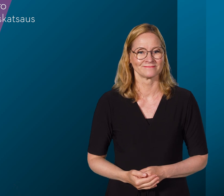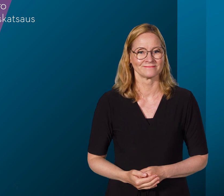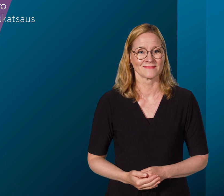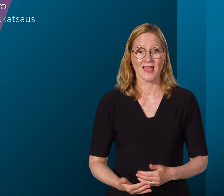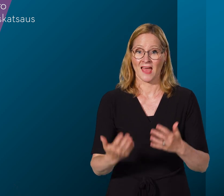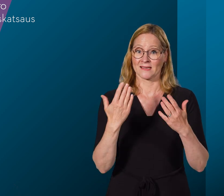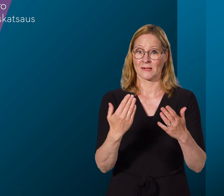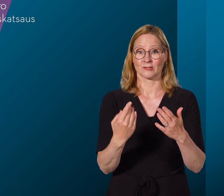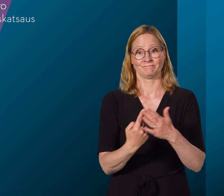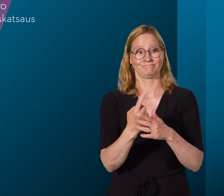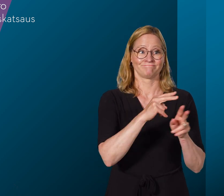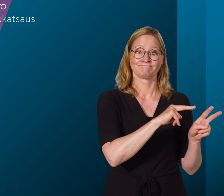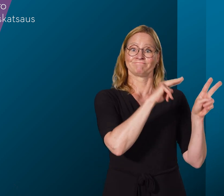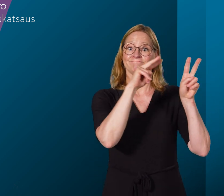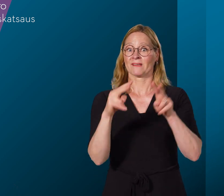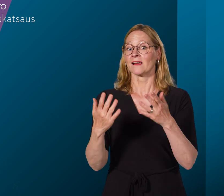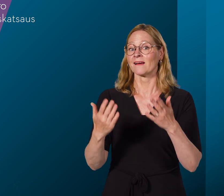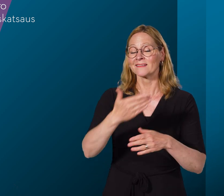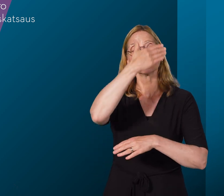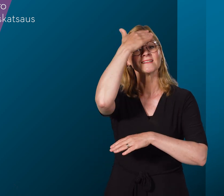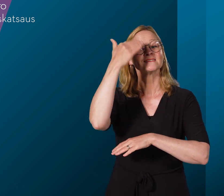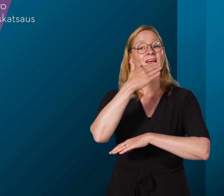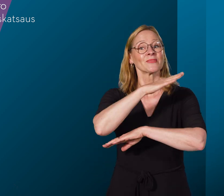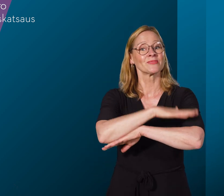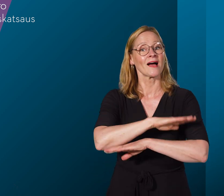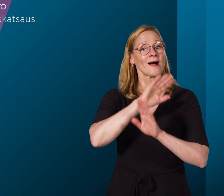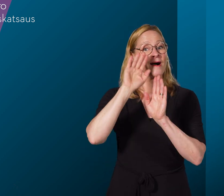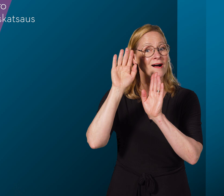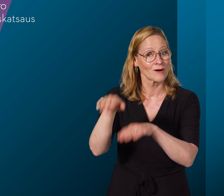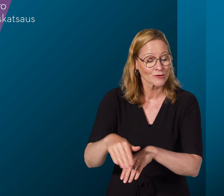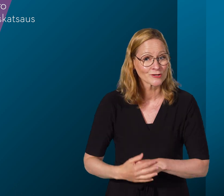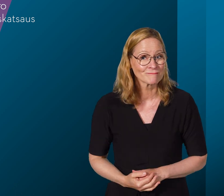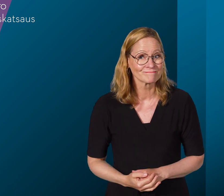Ajankohtaiskatsaukset jäävät nyt kesätauolle.